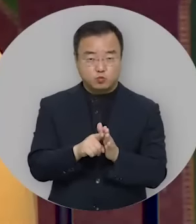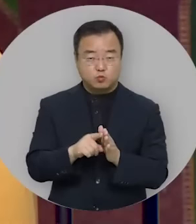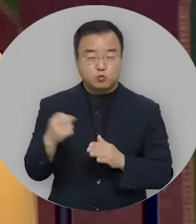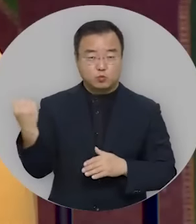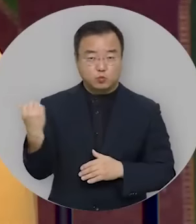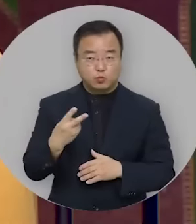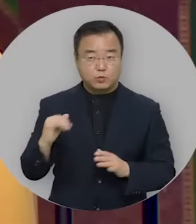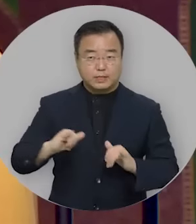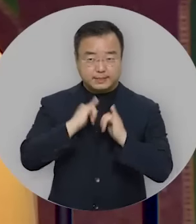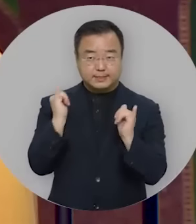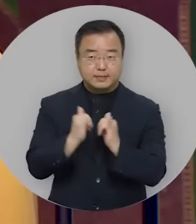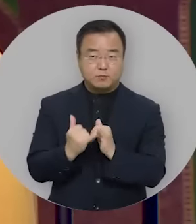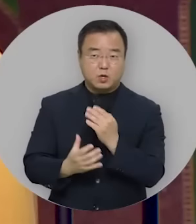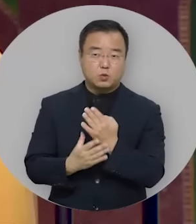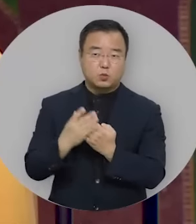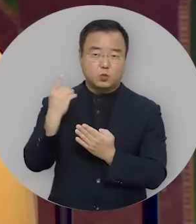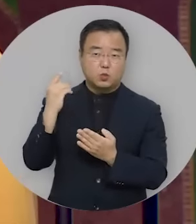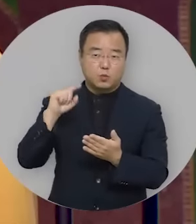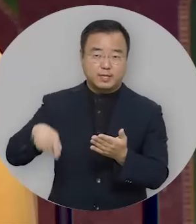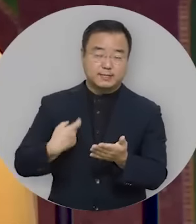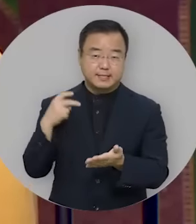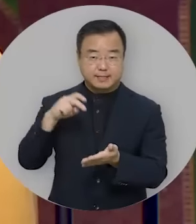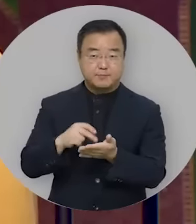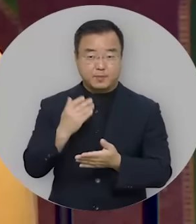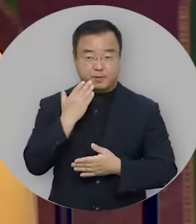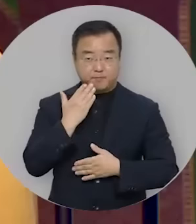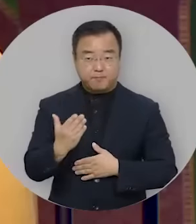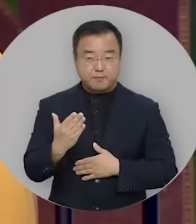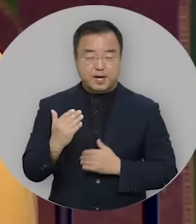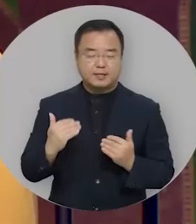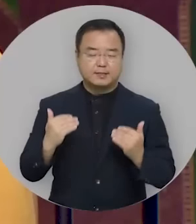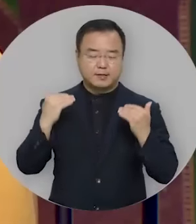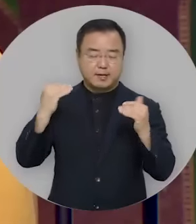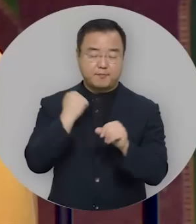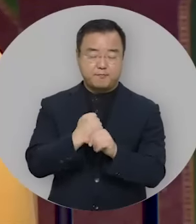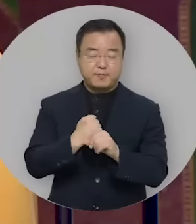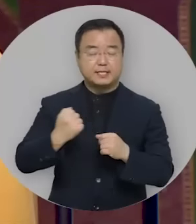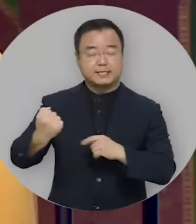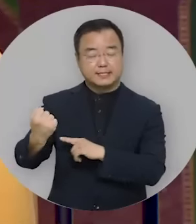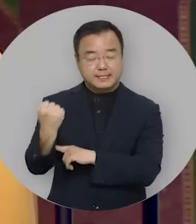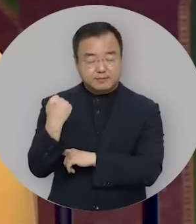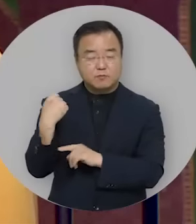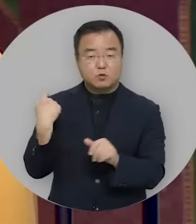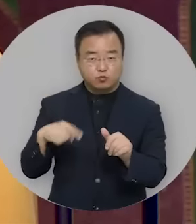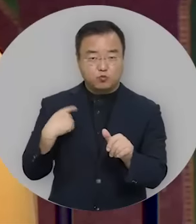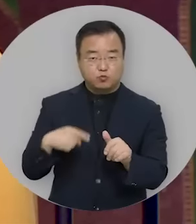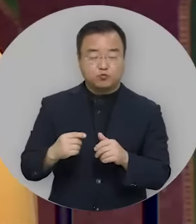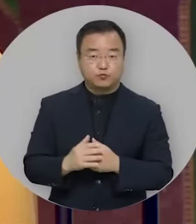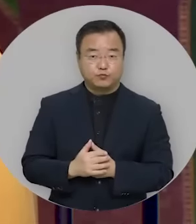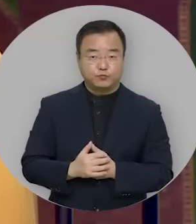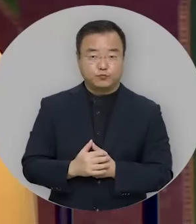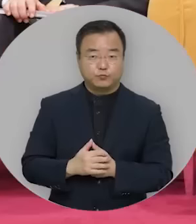또 사회에 통합되어 자립할 수 있도록 성장시키는 힘은 바로 교육의 힘이라고 생각합니다.